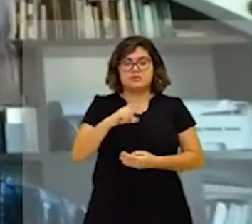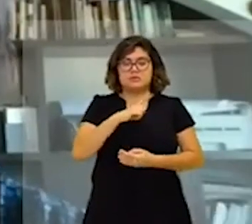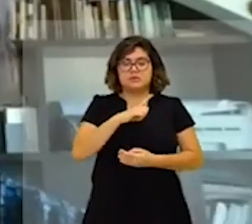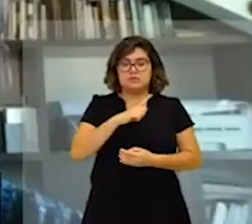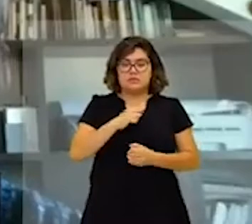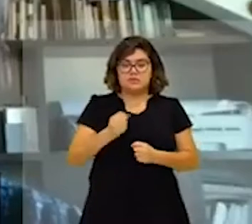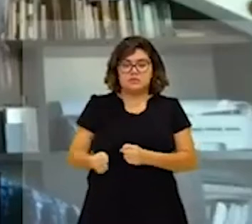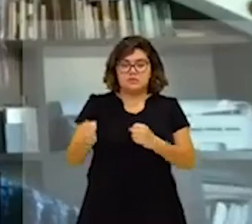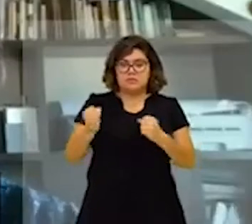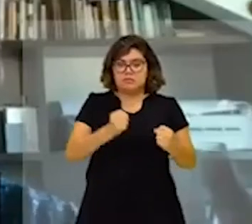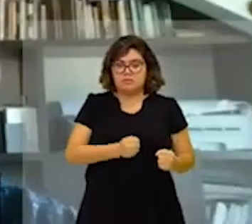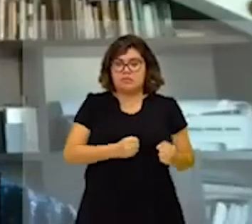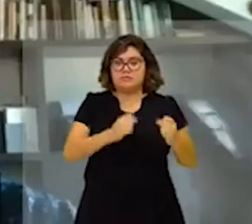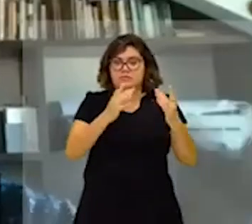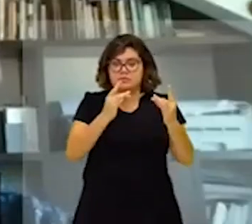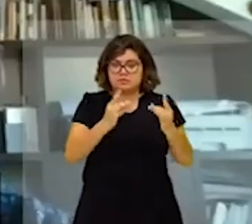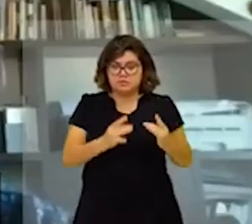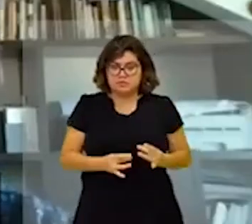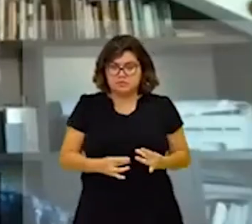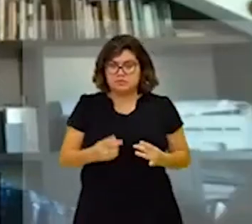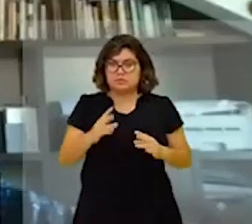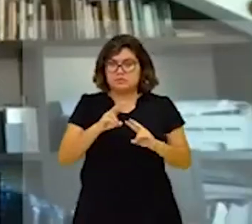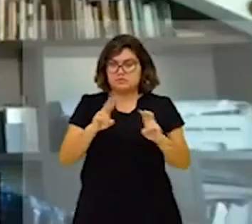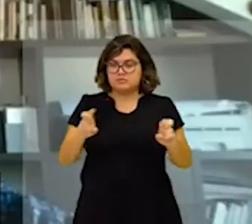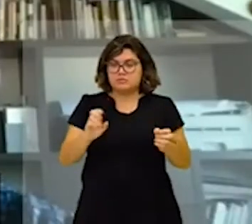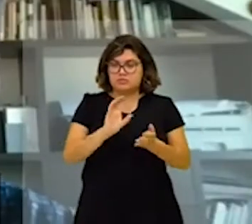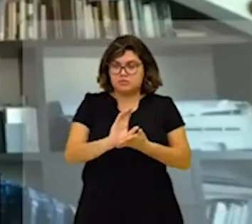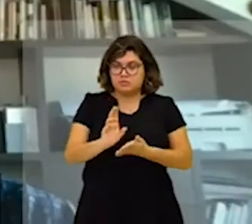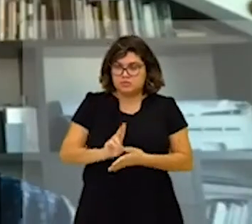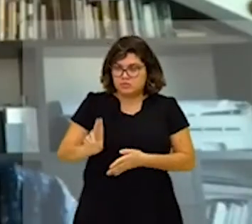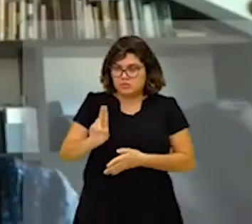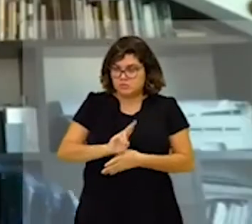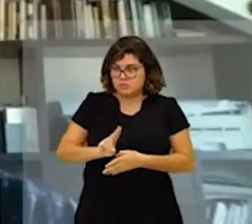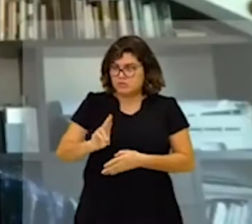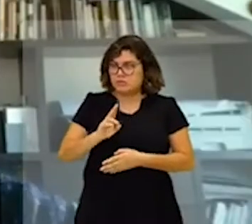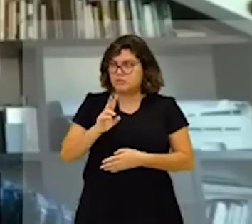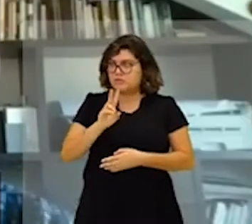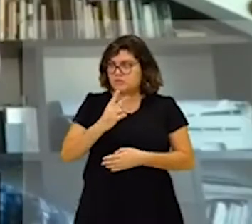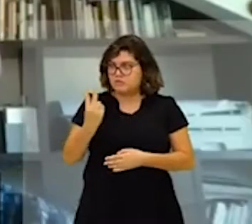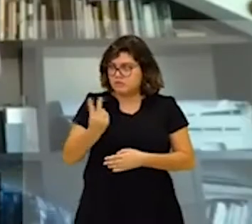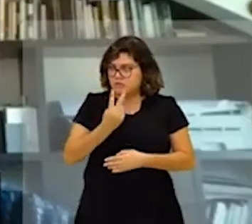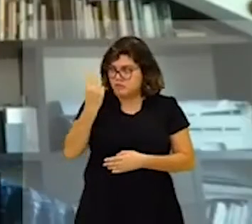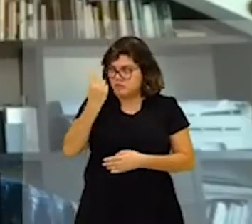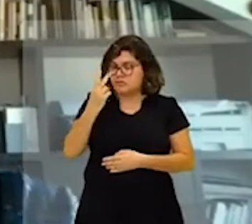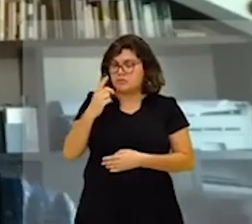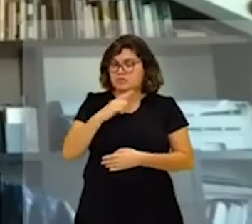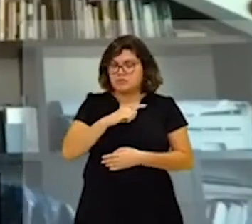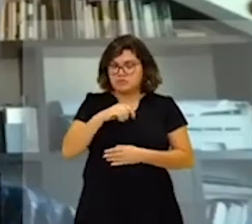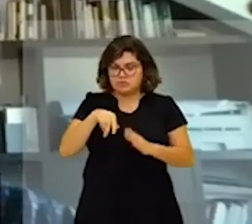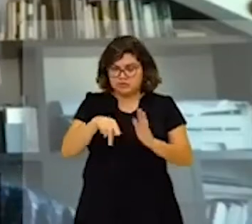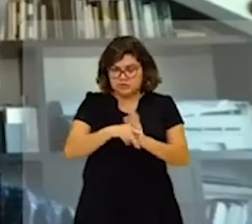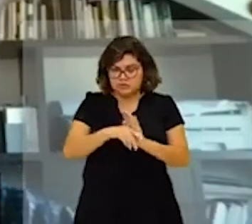sobre a distribuição desses valores a candidato e unidades subnacionais da própria organização